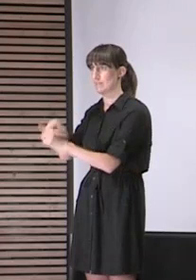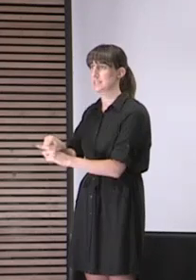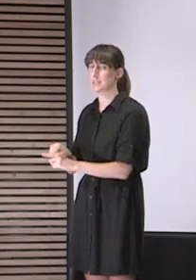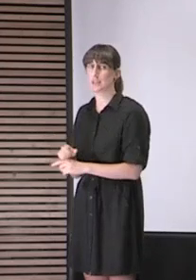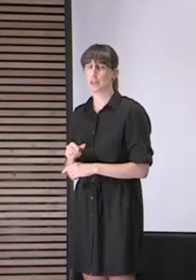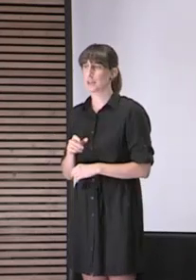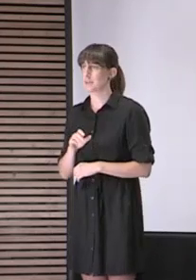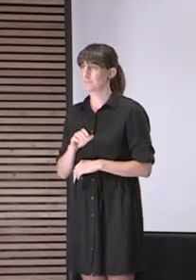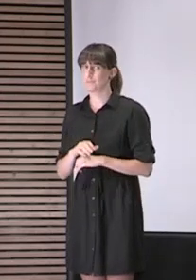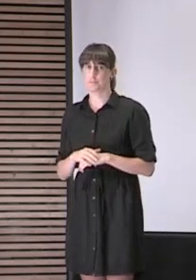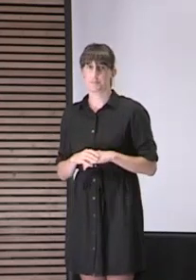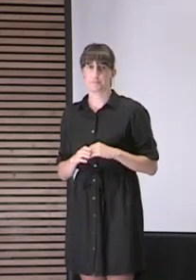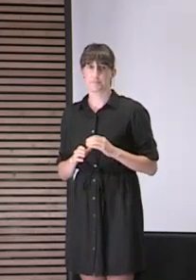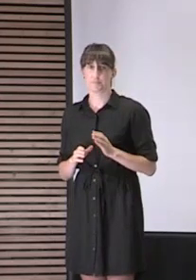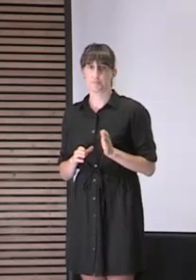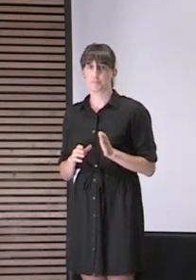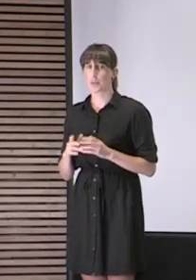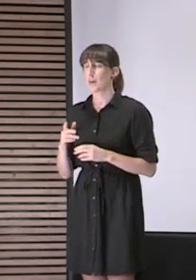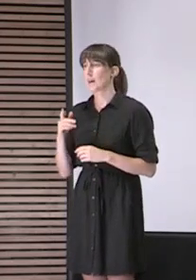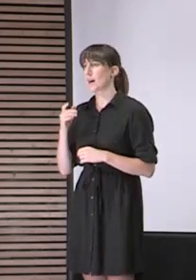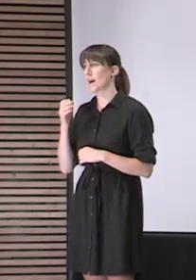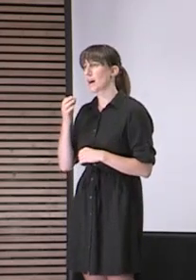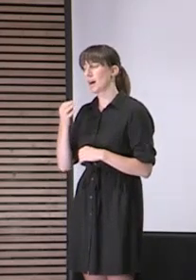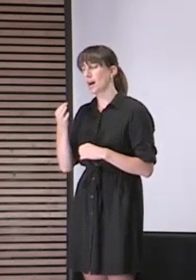arrestarán. ASHLEY BLOOMEFIELD: